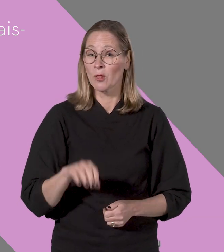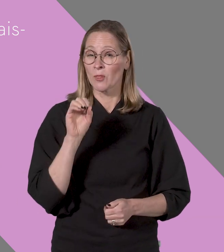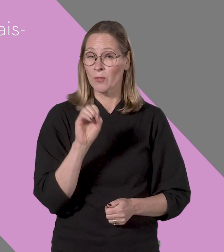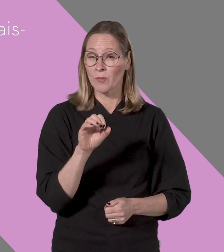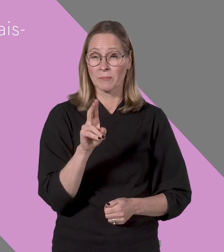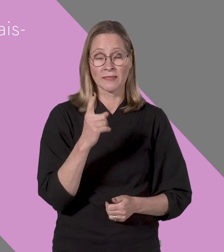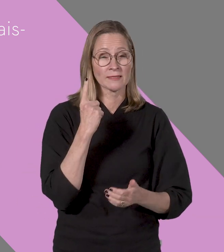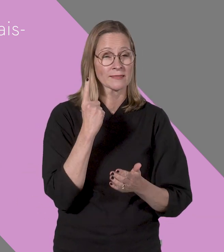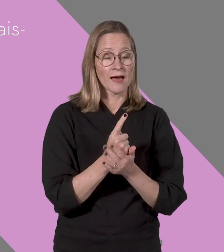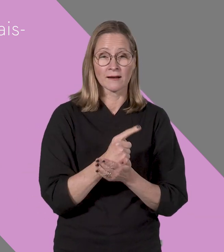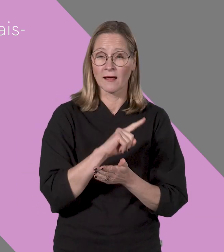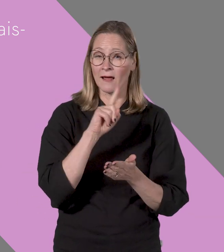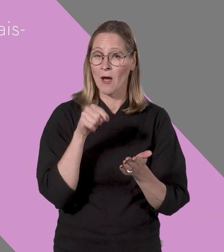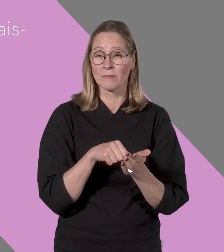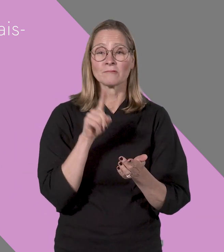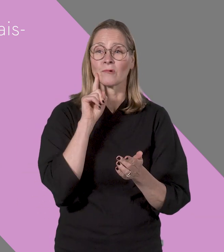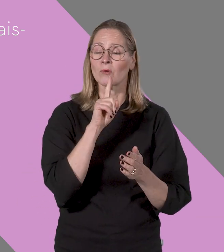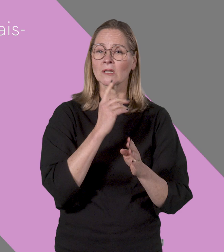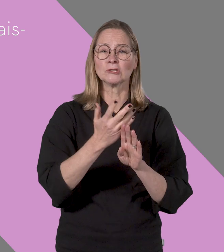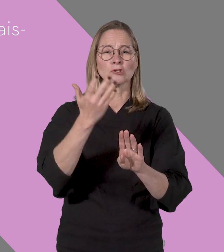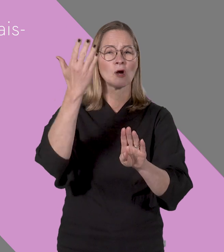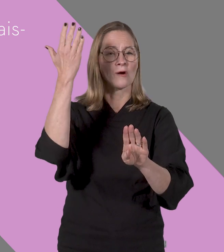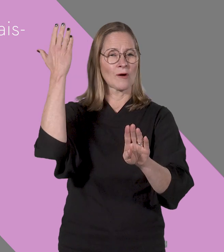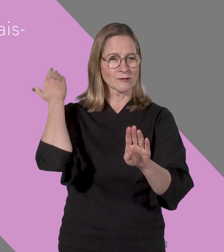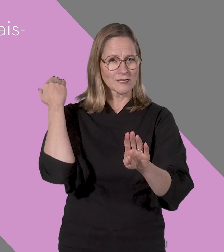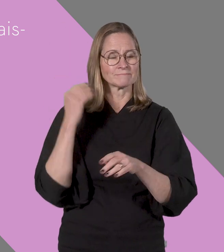Turku on tärkeä kaupunki kuurojen historiassa.